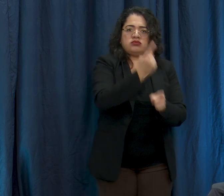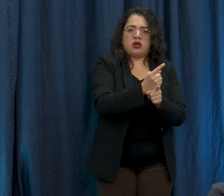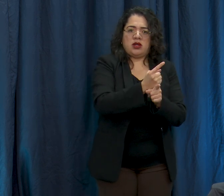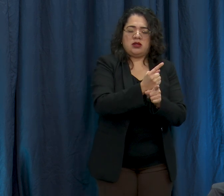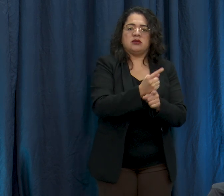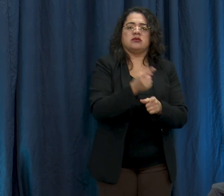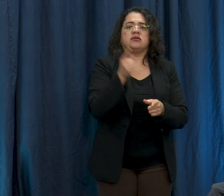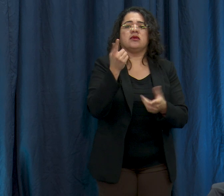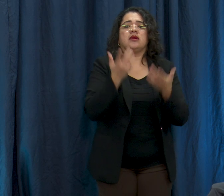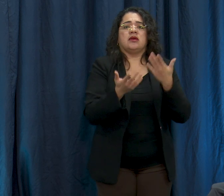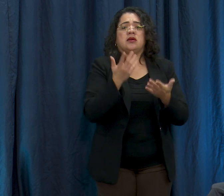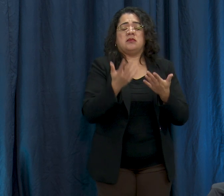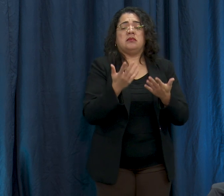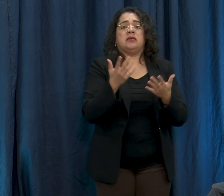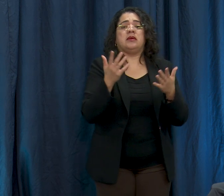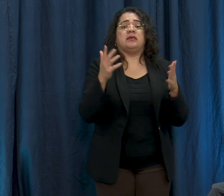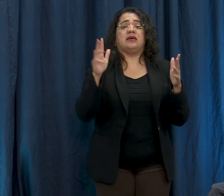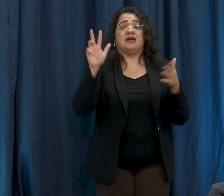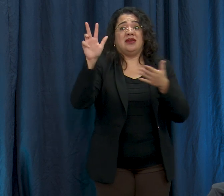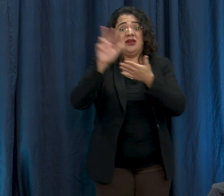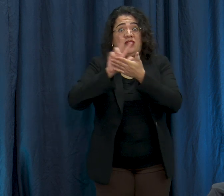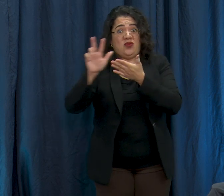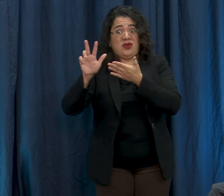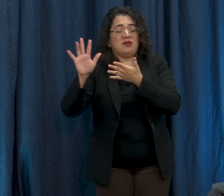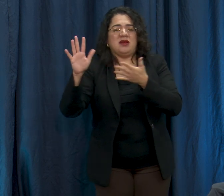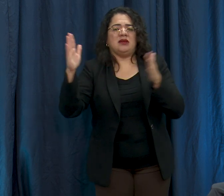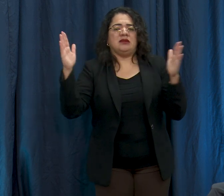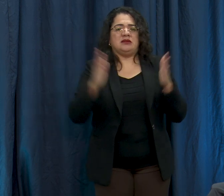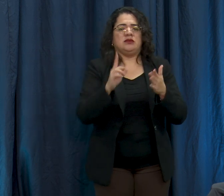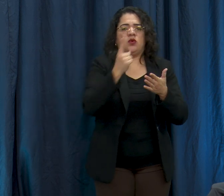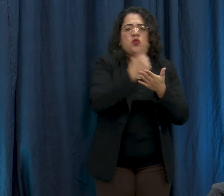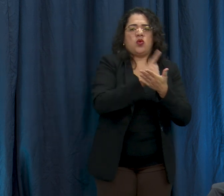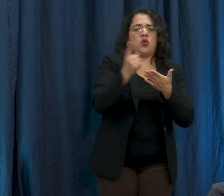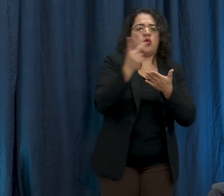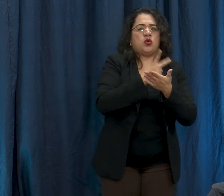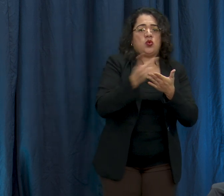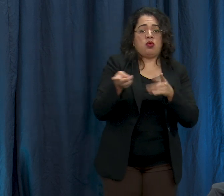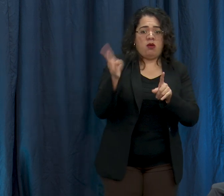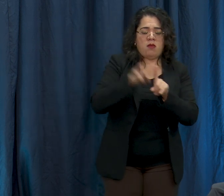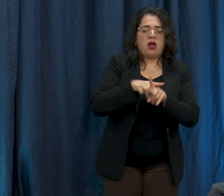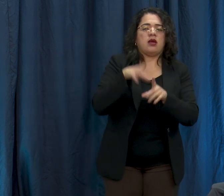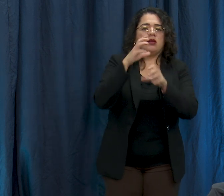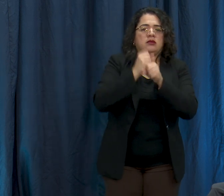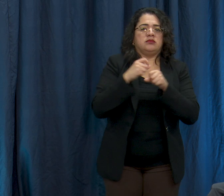media para ver el rato no de su check Edison play oh pero obviamente so Tomoko